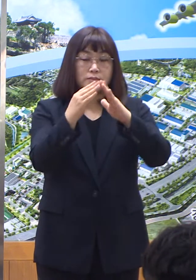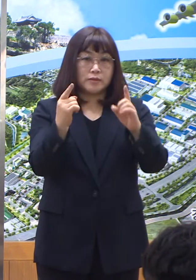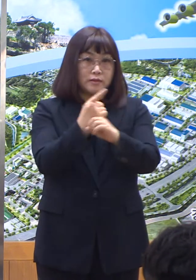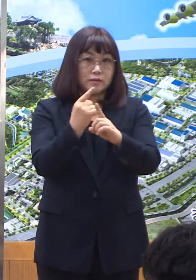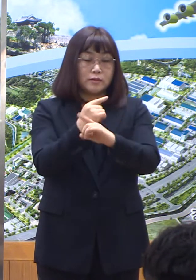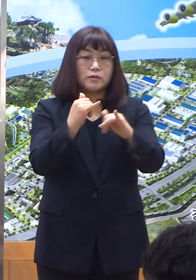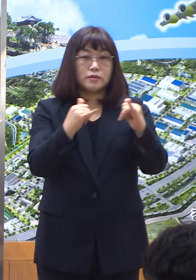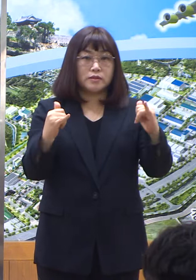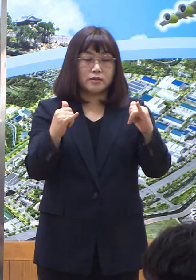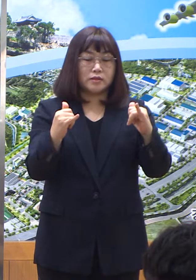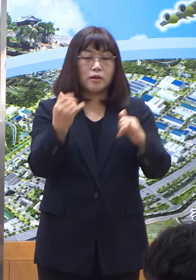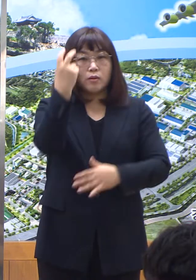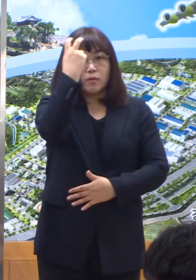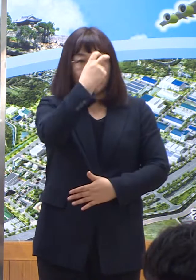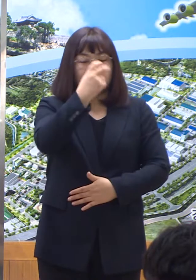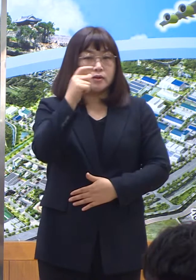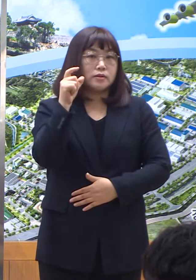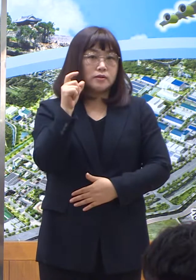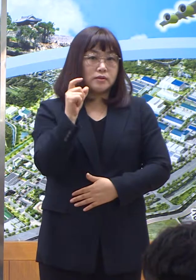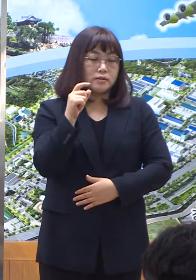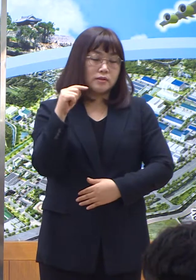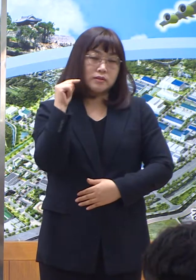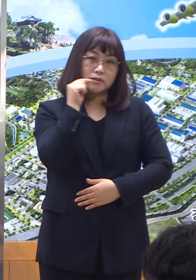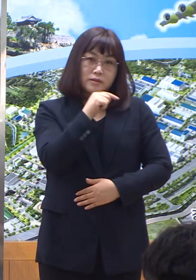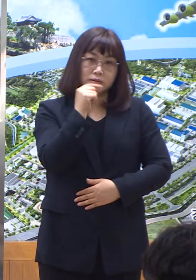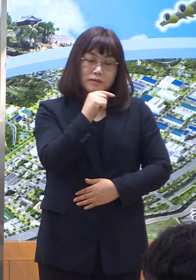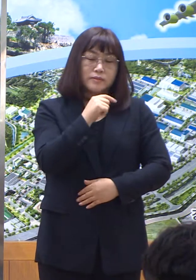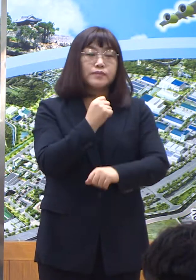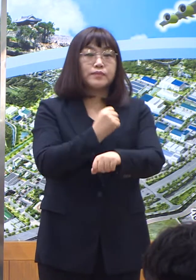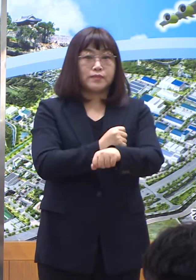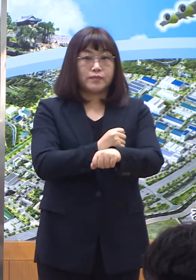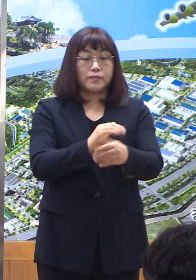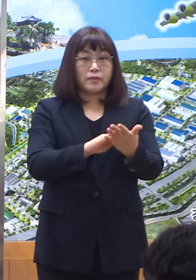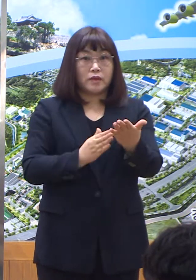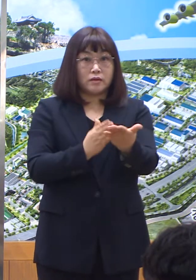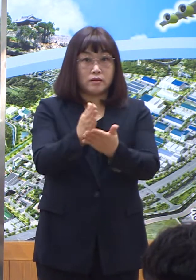기하겠습니다 자가격리자 전담공무원 사전 교육을